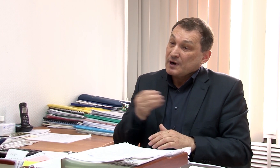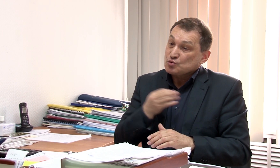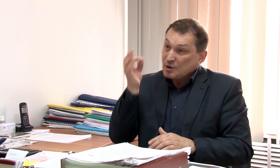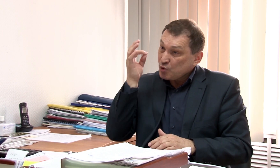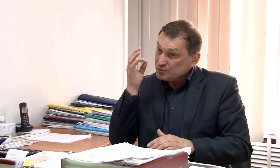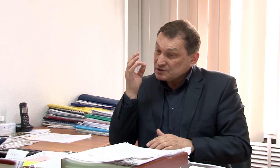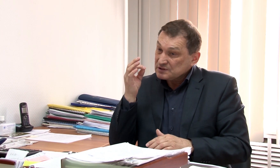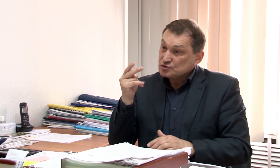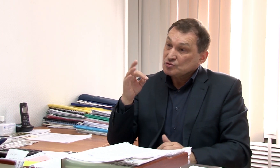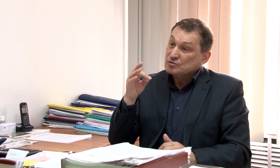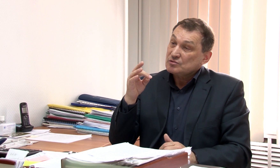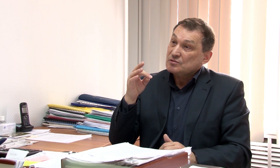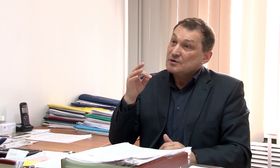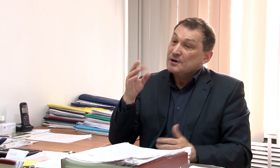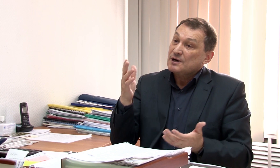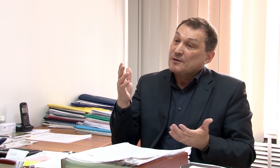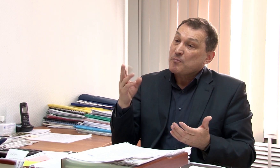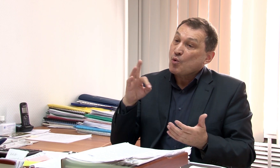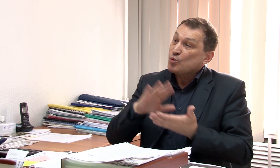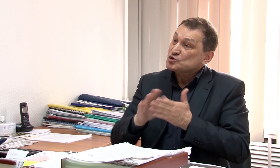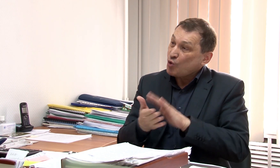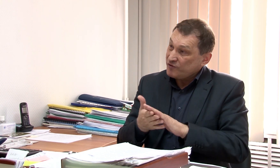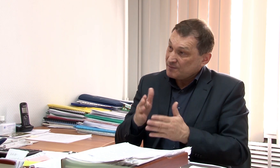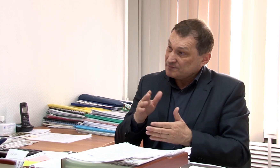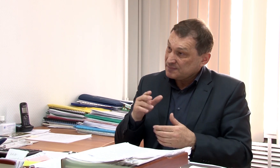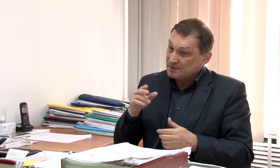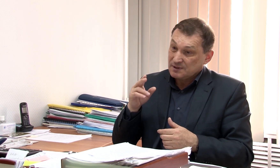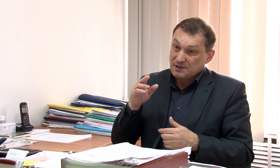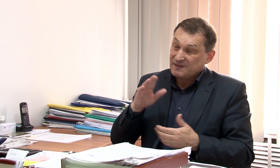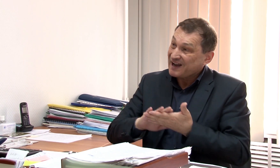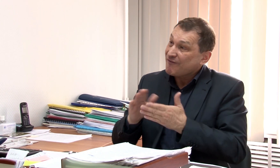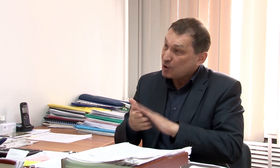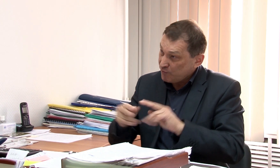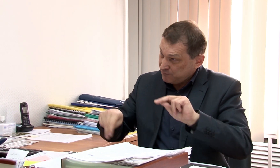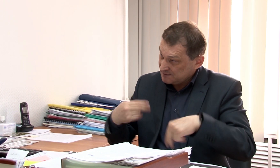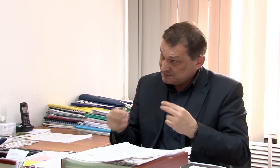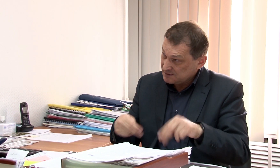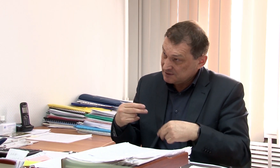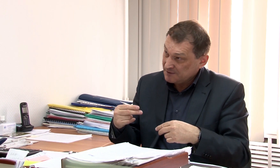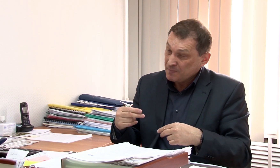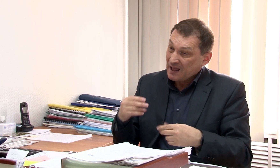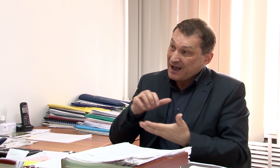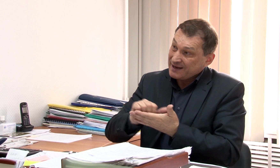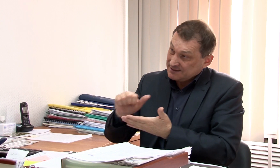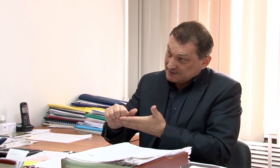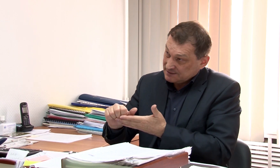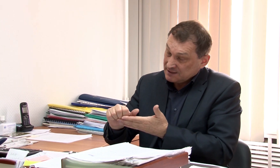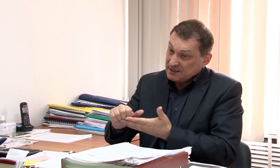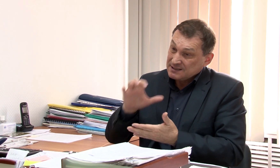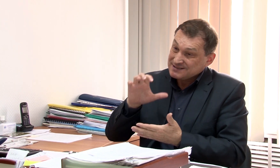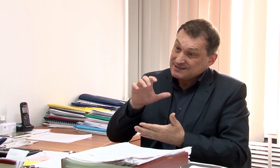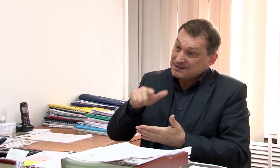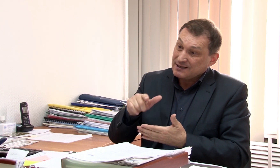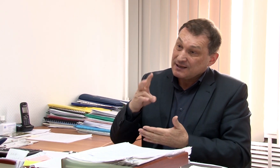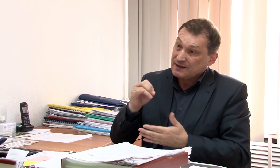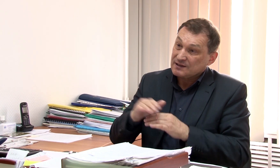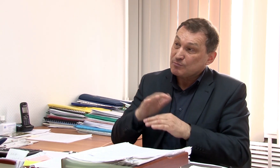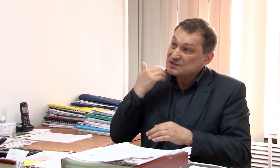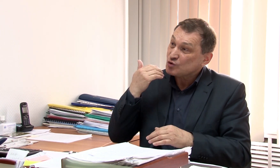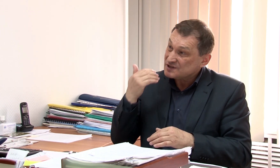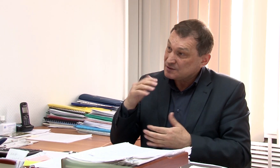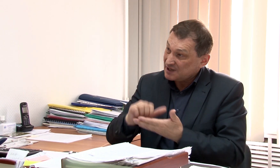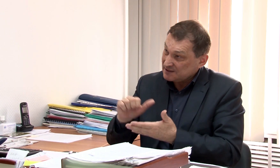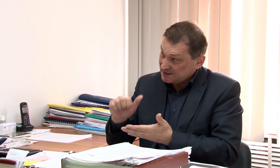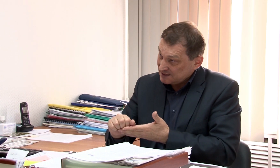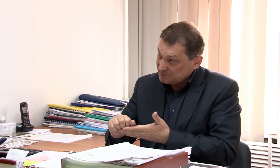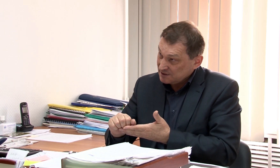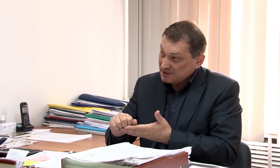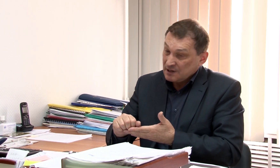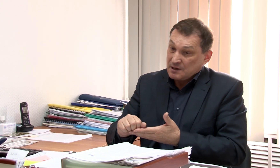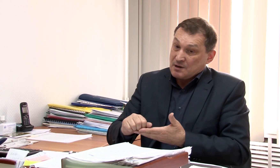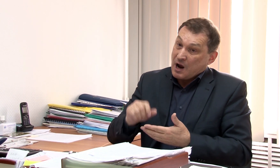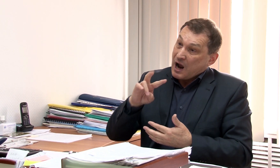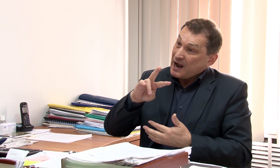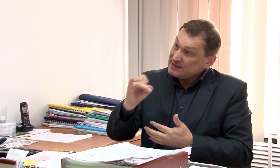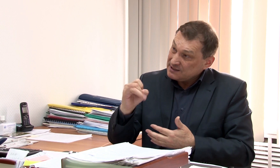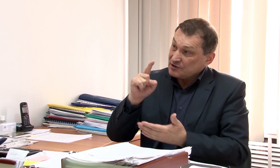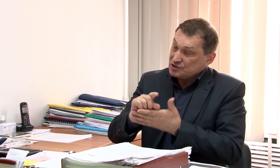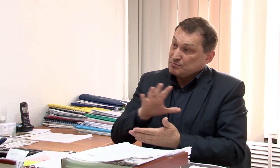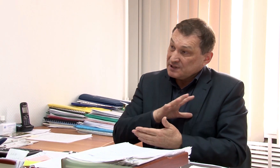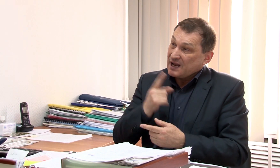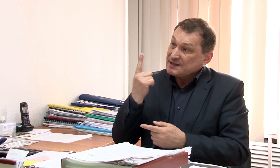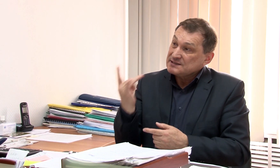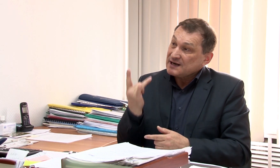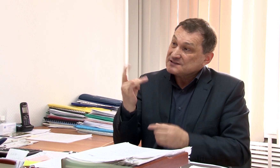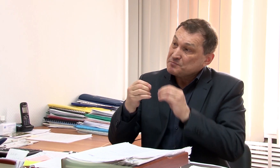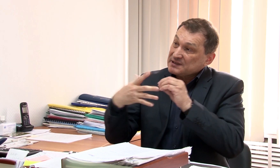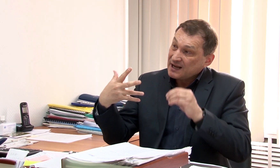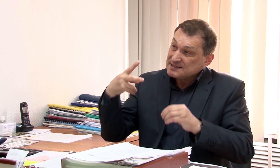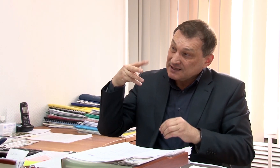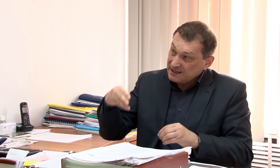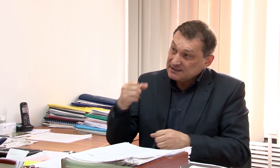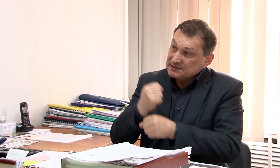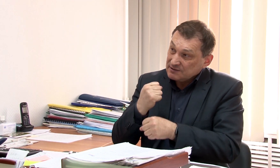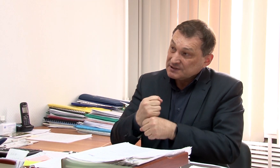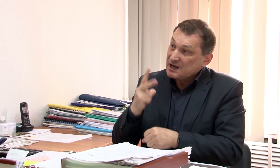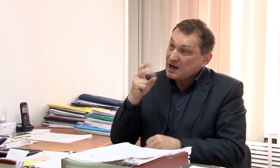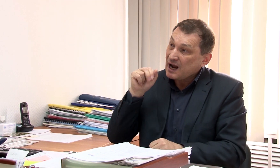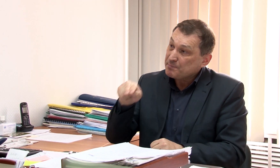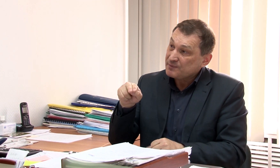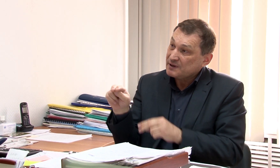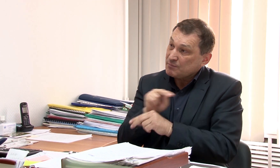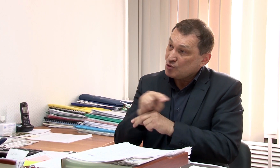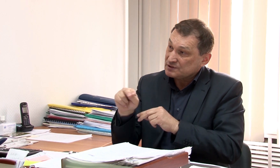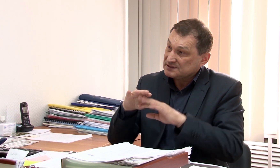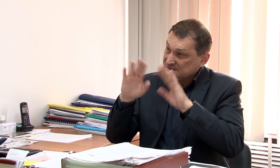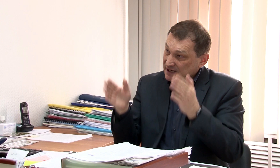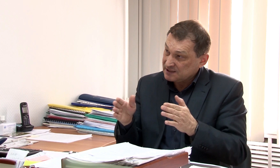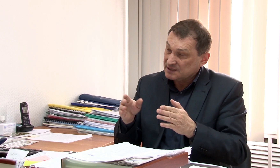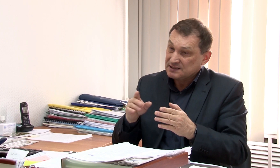Хочу напомнить, что по условиям подписанных договоров арендаторы должны были раз в 15 лет делать капитальный ремонт здания: